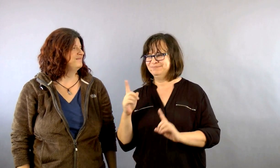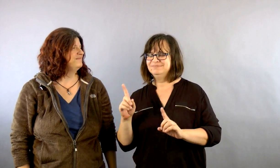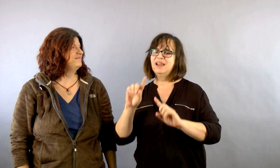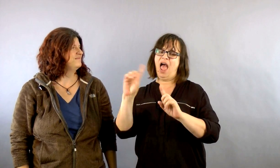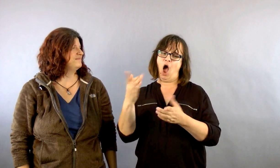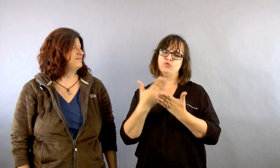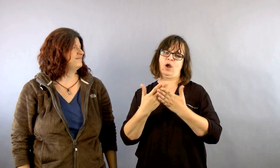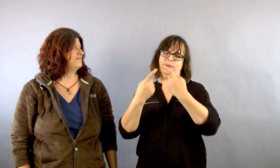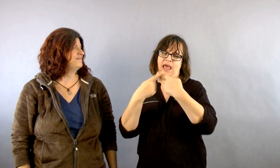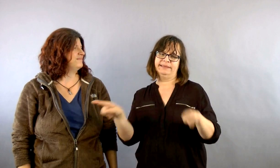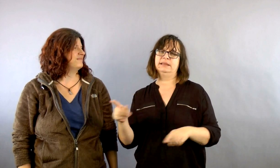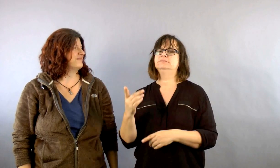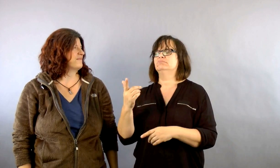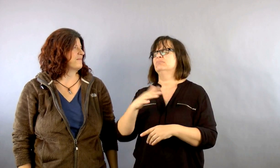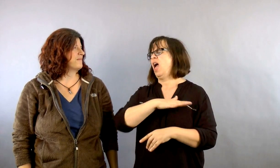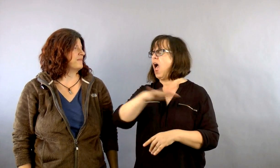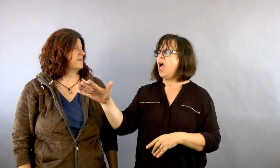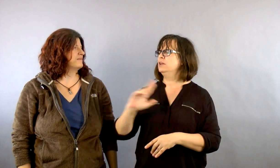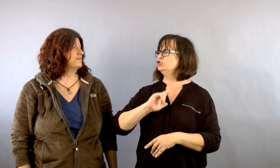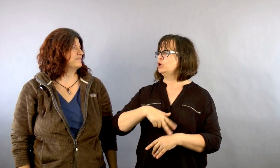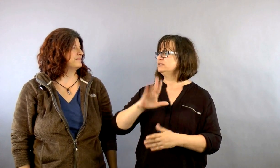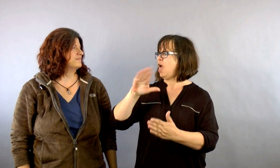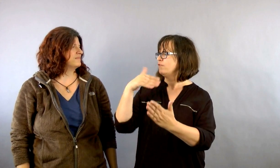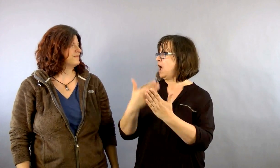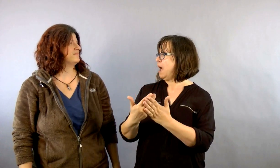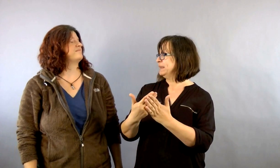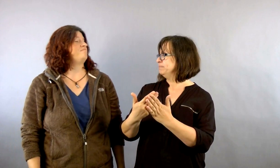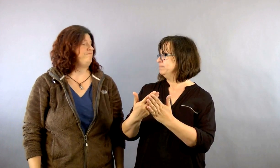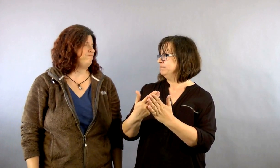sondern auch die sozialen Aufgaben der Kirche,